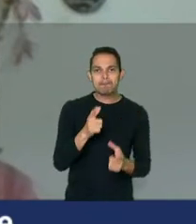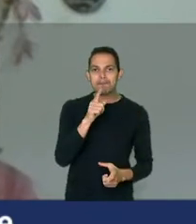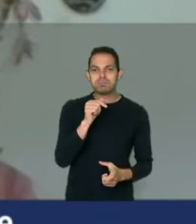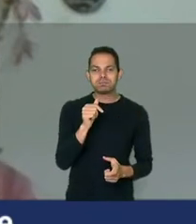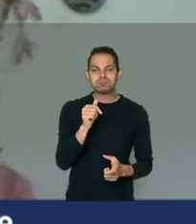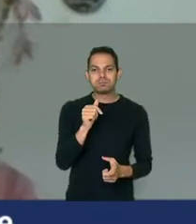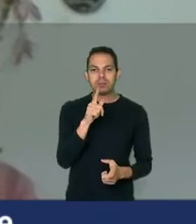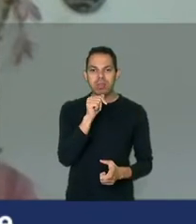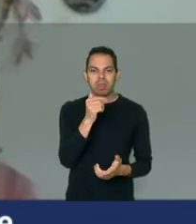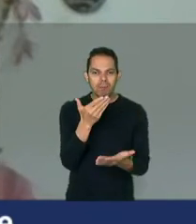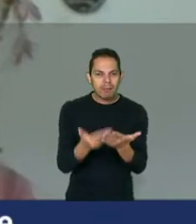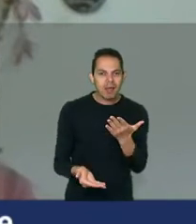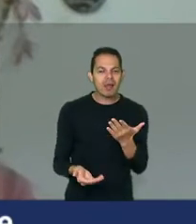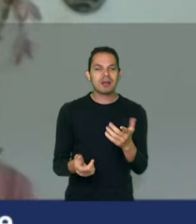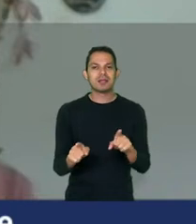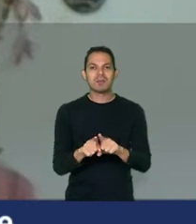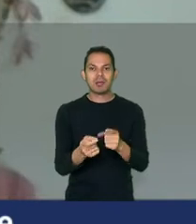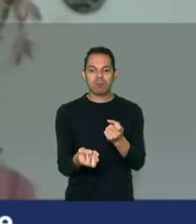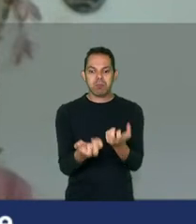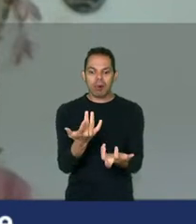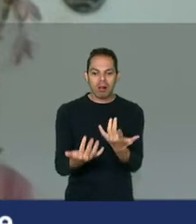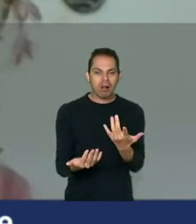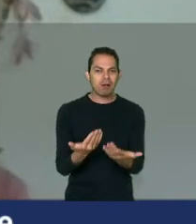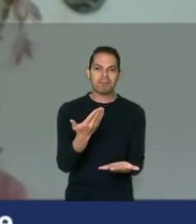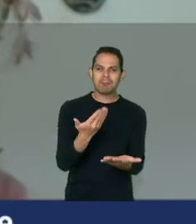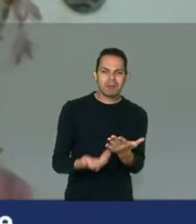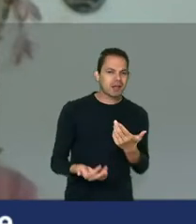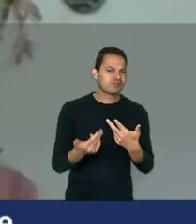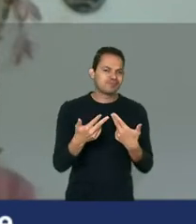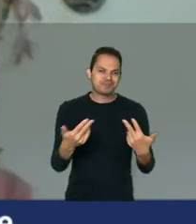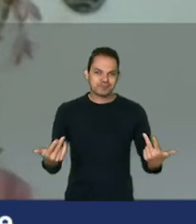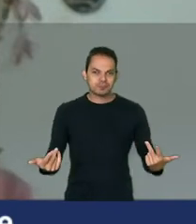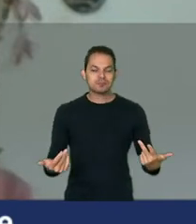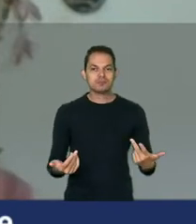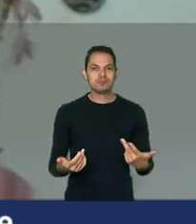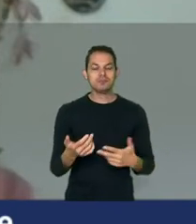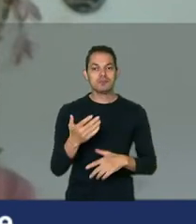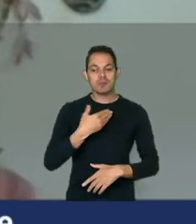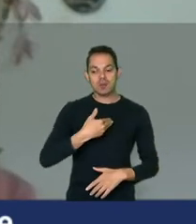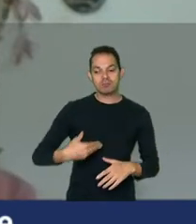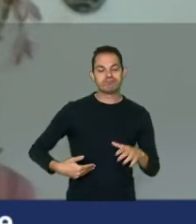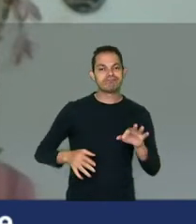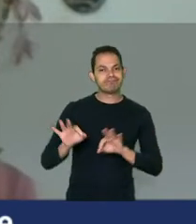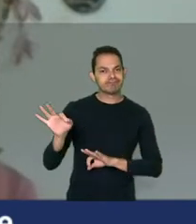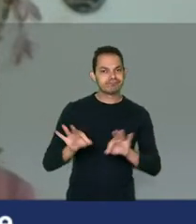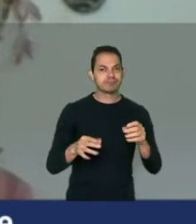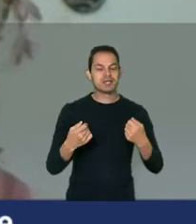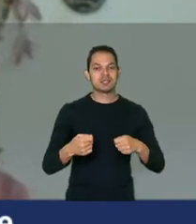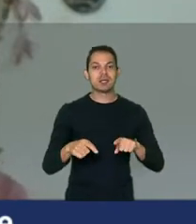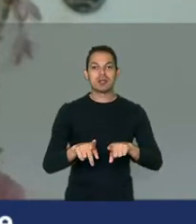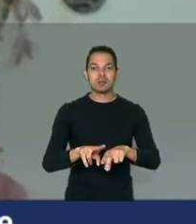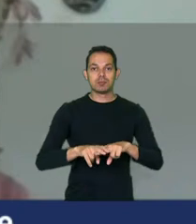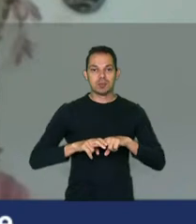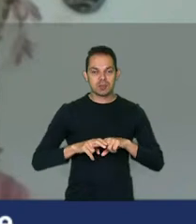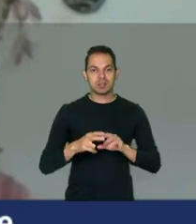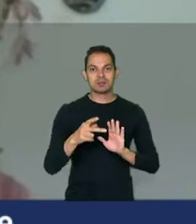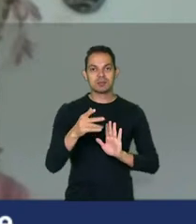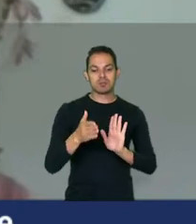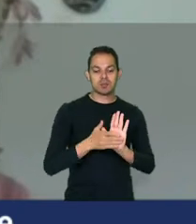CADERNETA. MUITOS QUEIMAM, SE PERDEM, É IMPORTANTE QUE O ESTADO ESTEJA PREPARADO PARA ESSA SITUAÇÃO. E É JUSTAMENTE NESSE SENTIDO QUE EU VOU APRESENTAR ESSAS DUAS